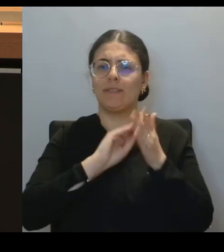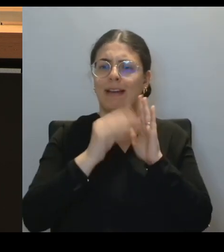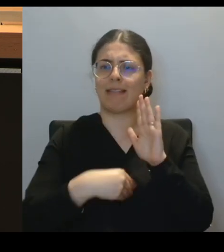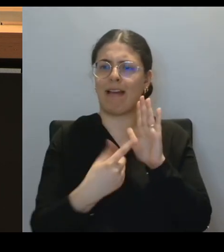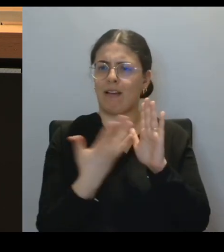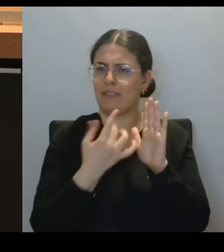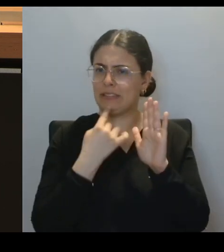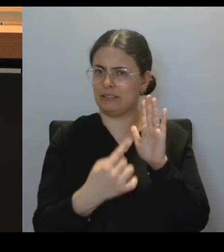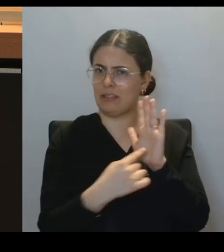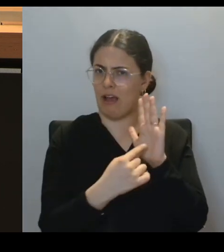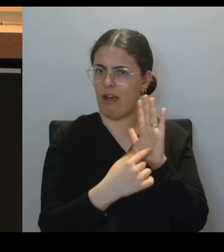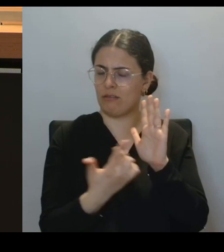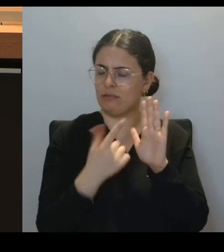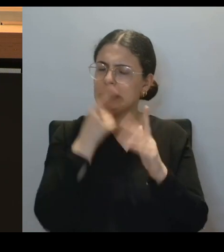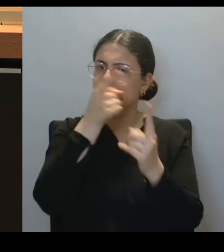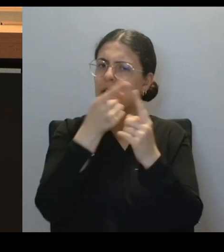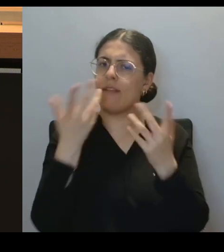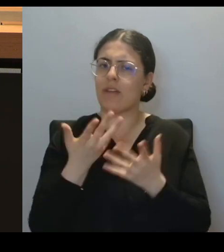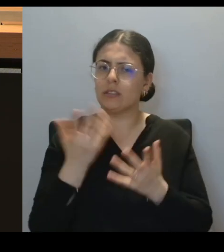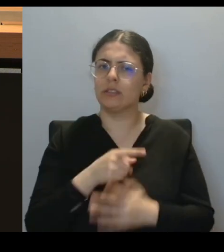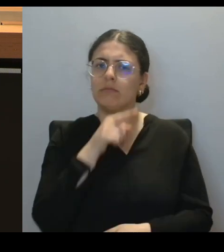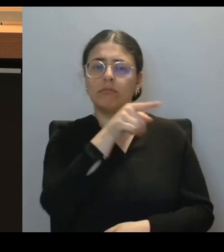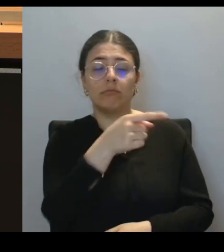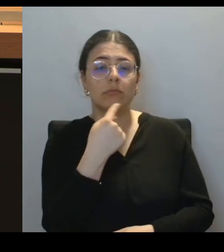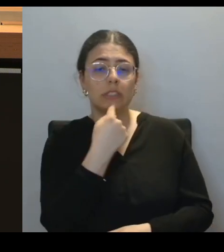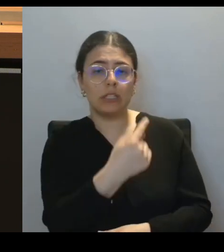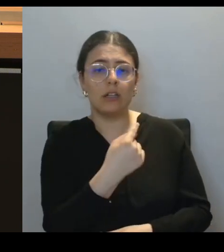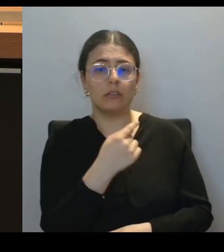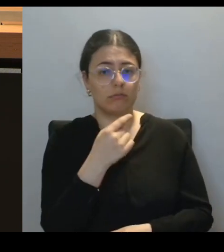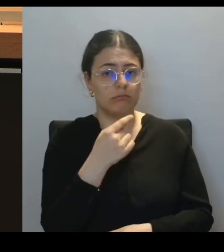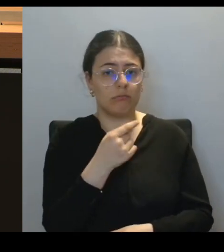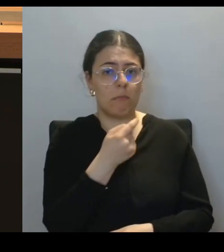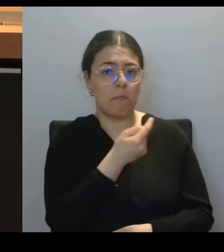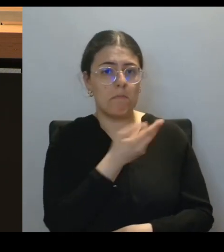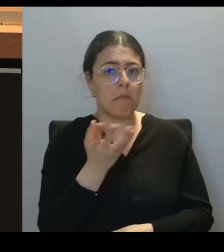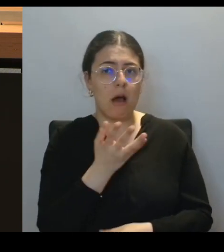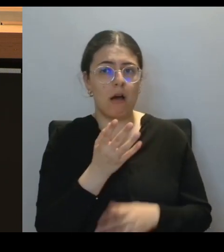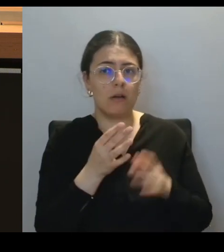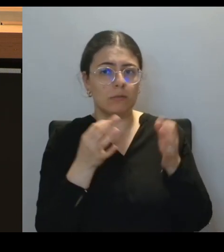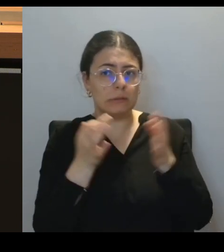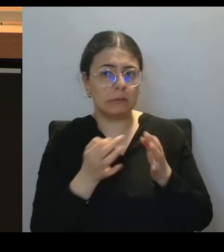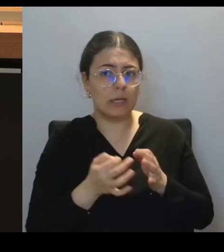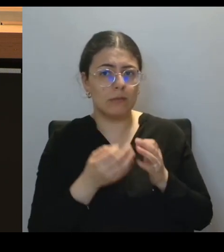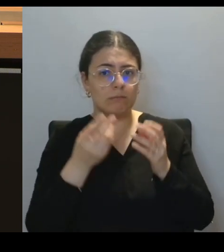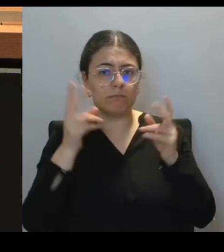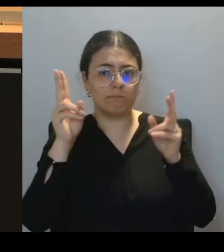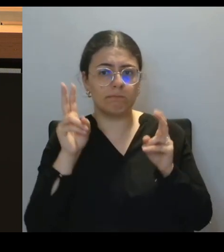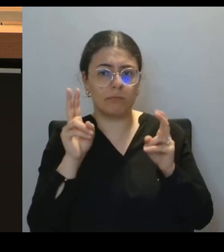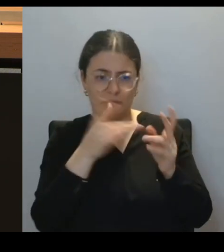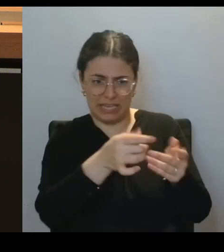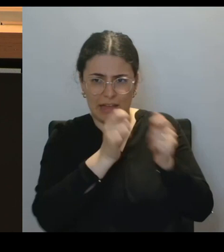tatsächlich auch ein paar substanz iertere Sachen als das, was Sie als Antrag vorgelegt haben, ist, dass Sie die Verzahnung der